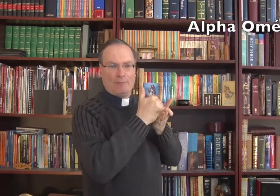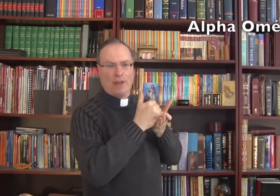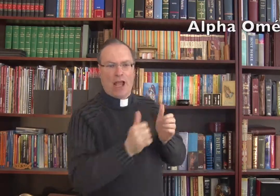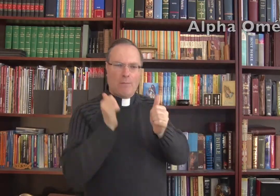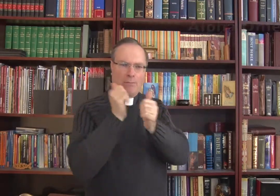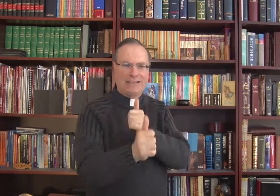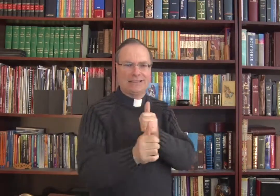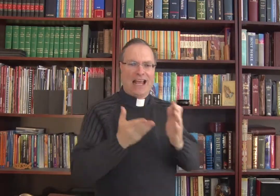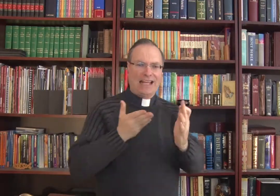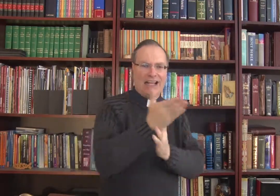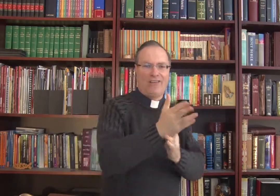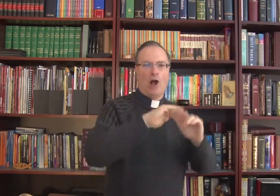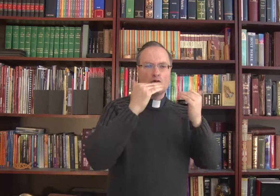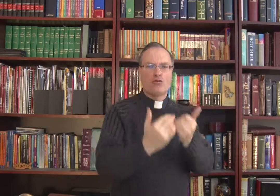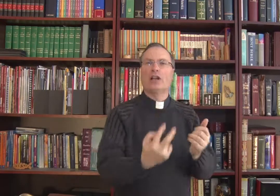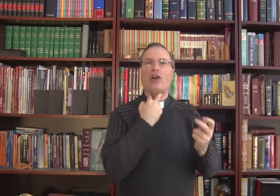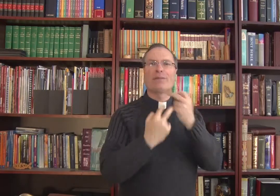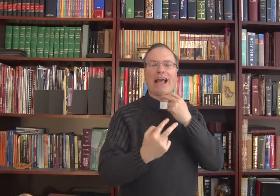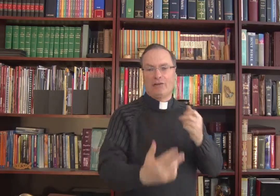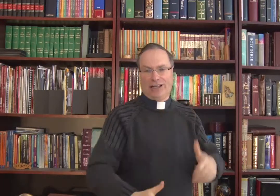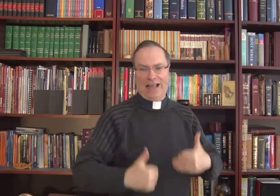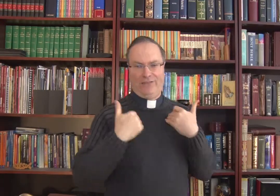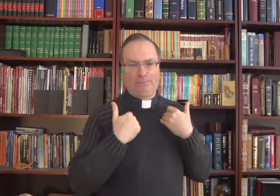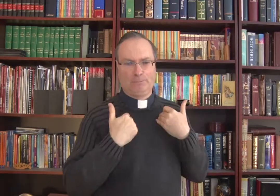à passer à travers tous les obstacles de la vie.